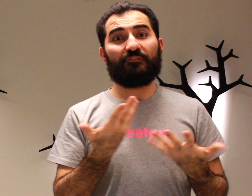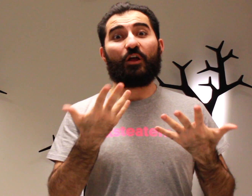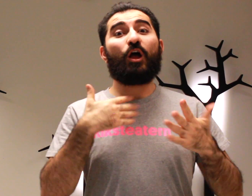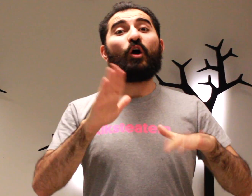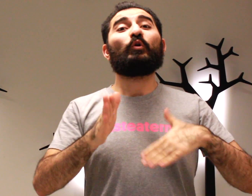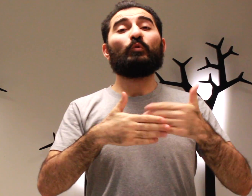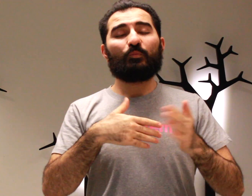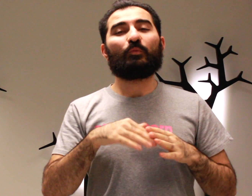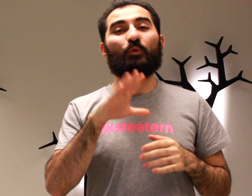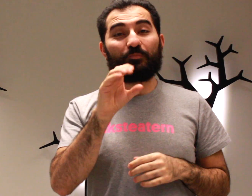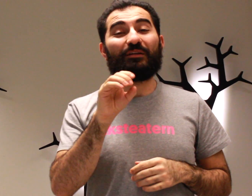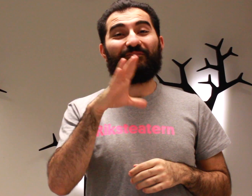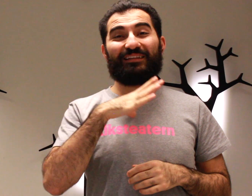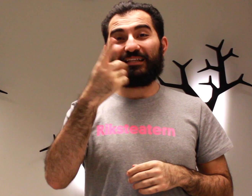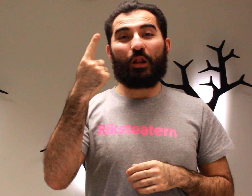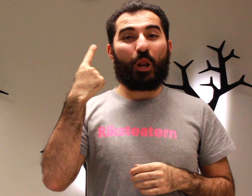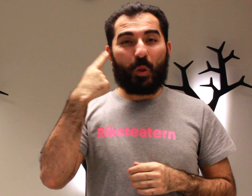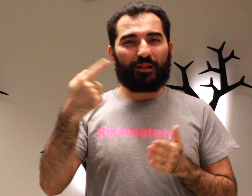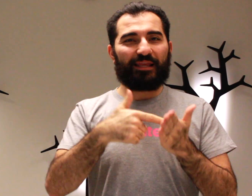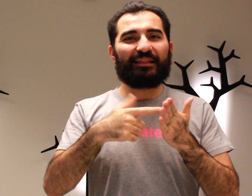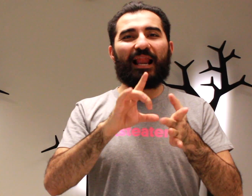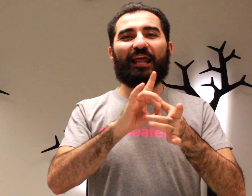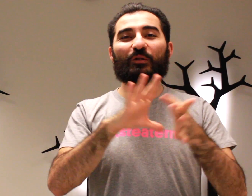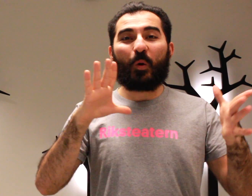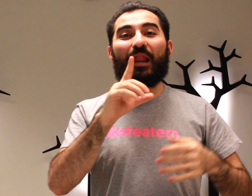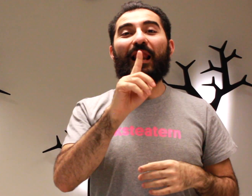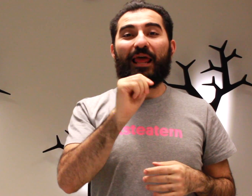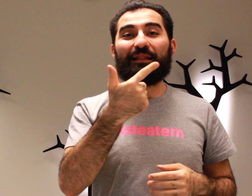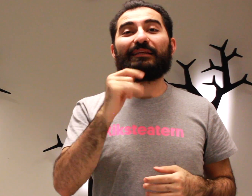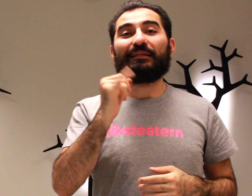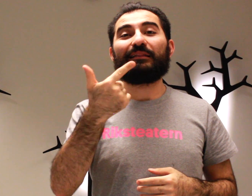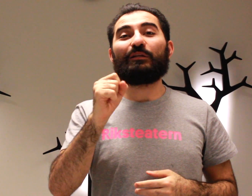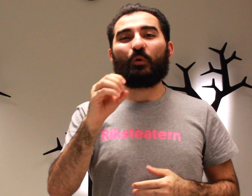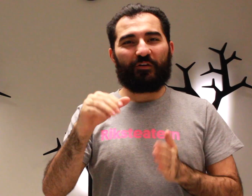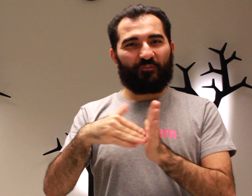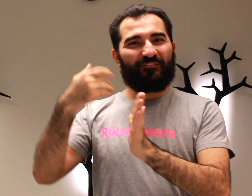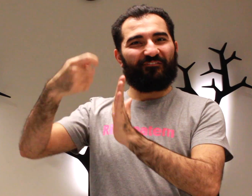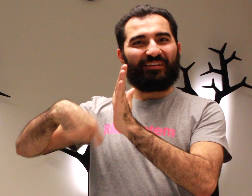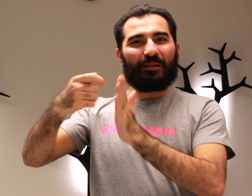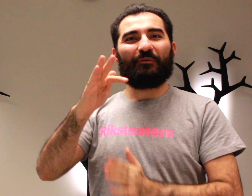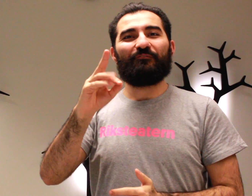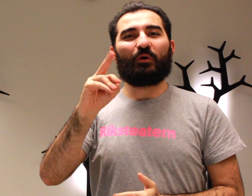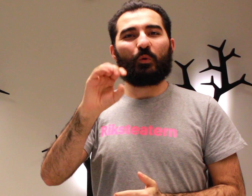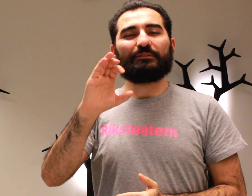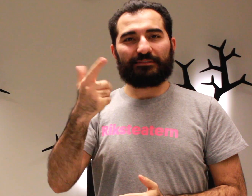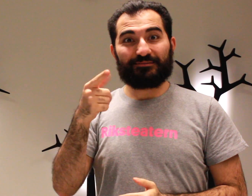Vad har jag gjort? Jo, det finns en låt som heter "Let it go", från filmen Frost.